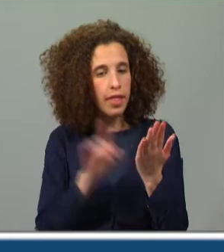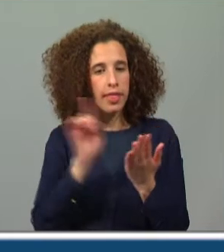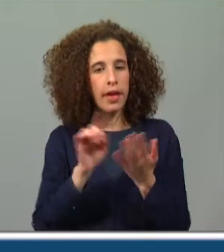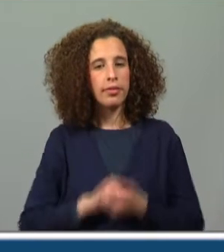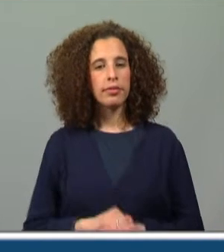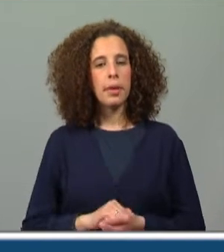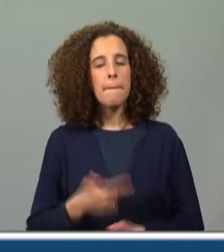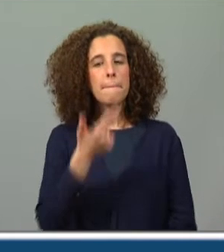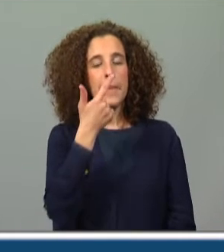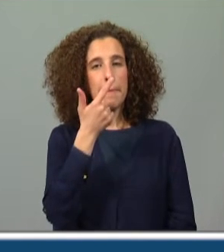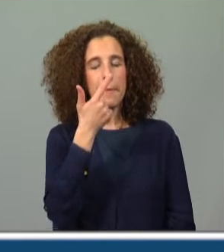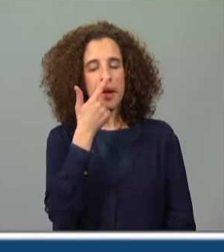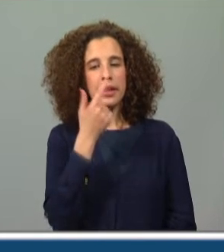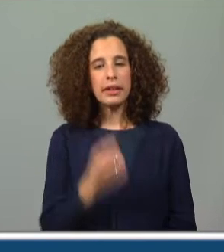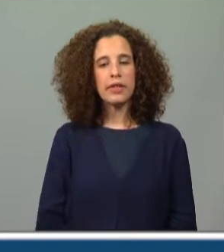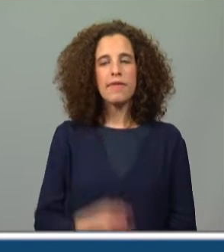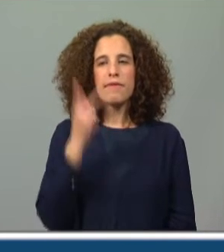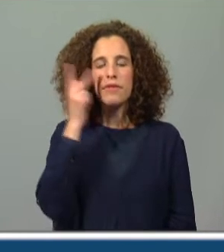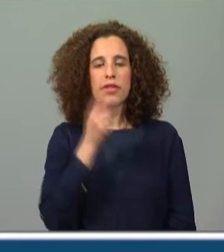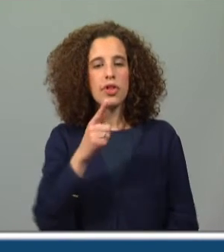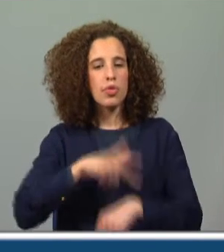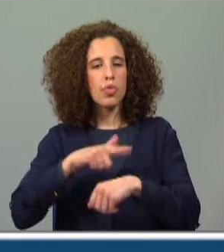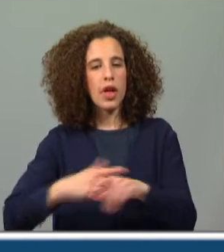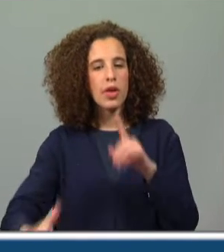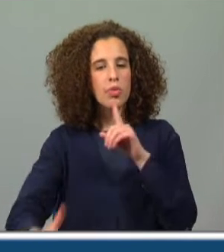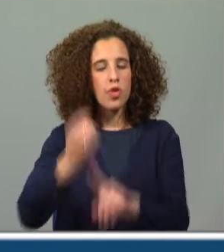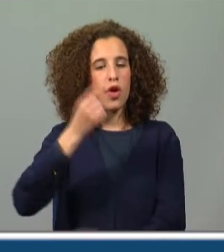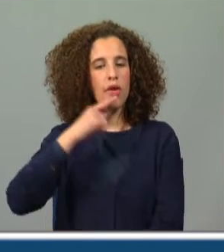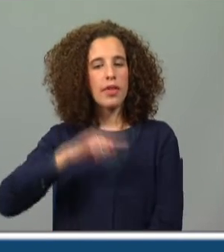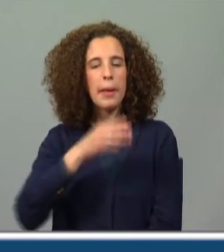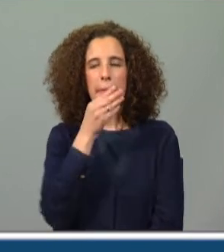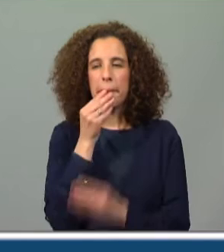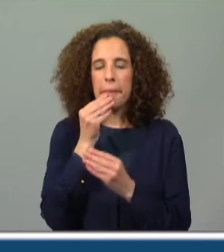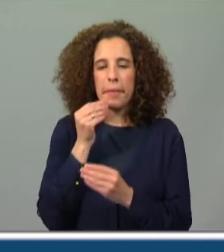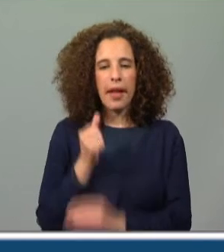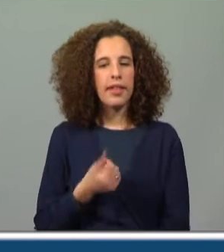preferiu recriar e reviver um momento da Conquista saboreá-la secretamente como 更喜歡重新創造和重溫征服偷偷嚐嘗